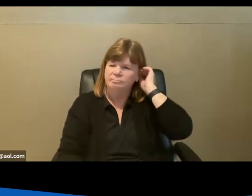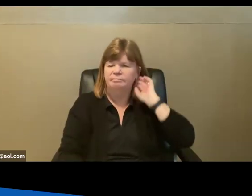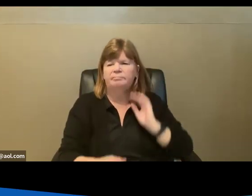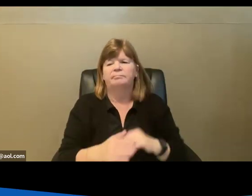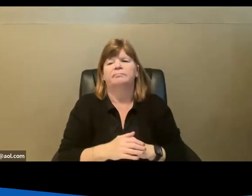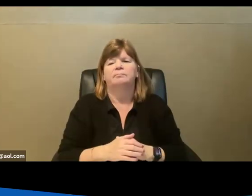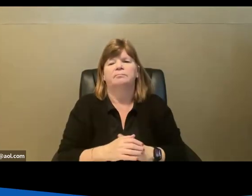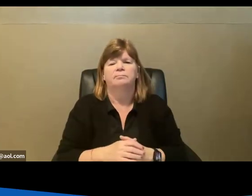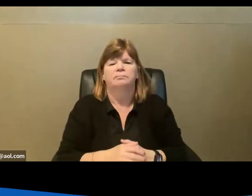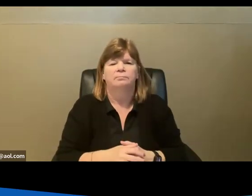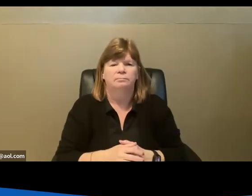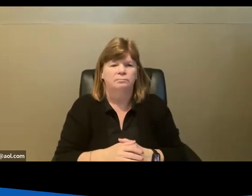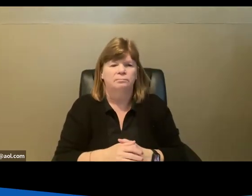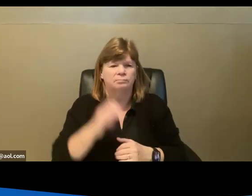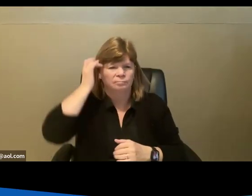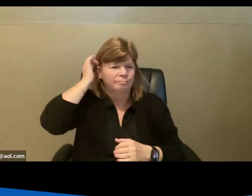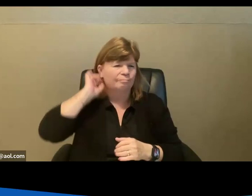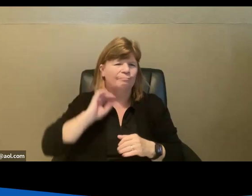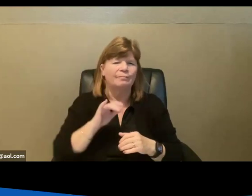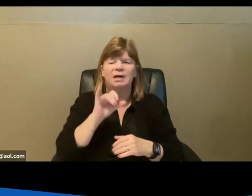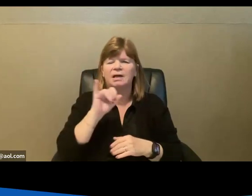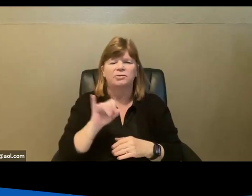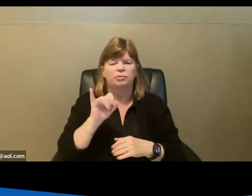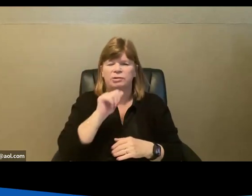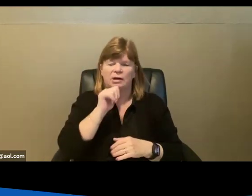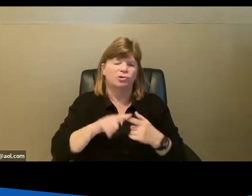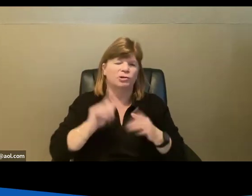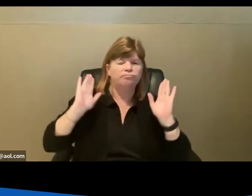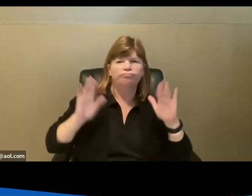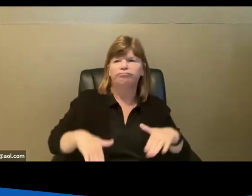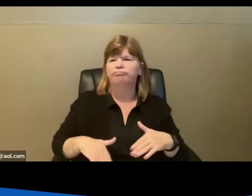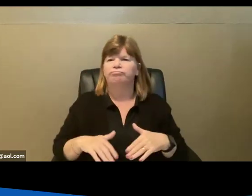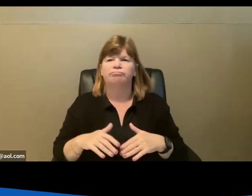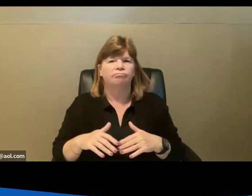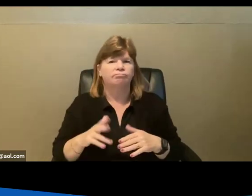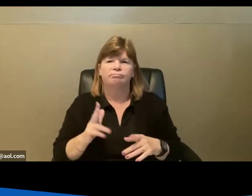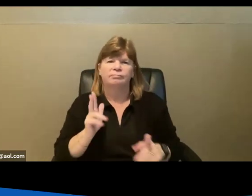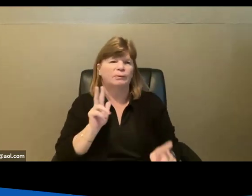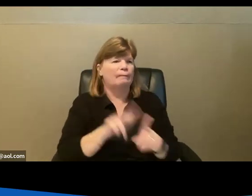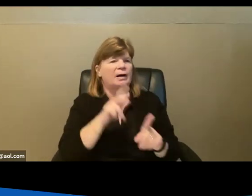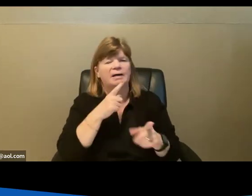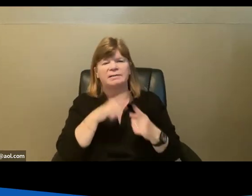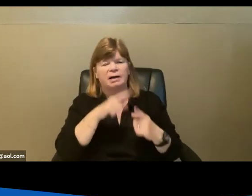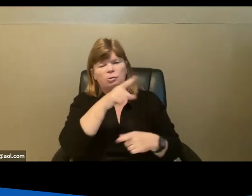Pero el seguro no va a simplemente dar carta blanca y decir, oh, puedes tener 16 tratamientos.